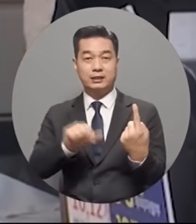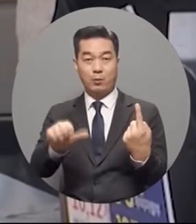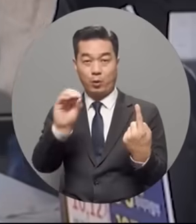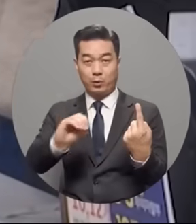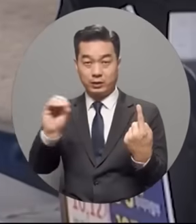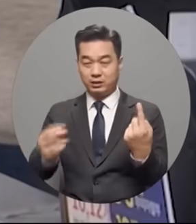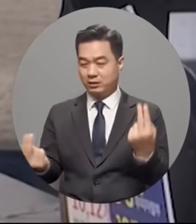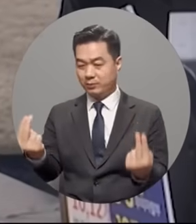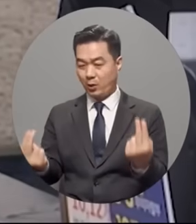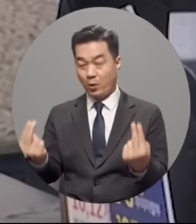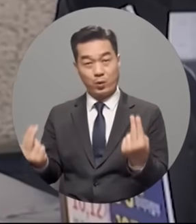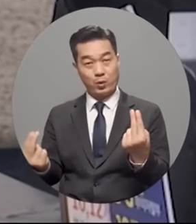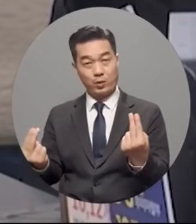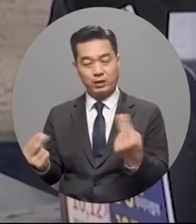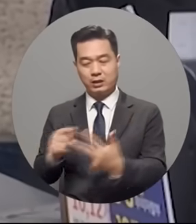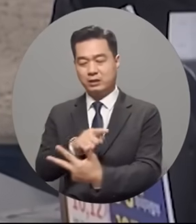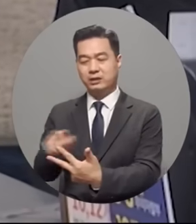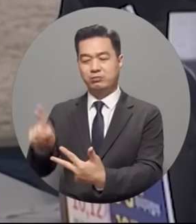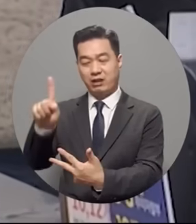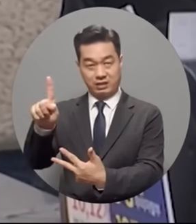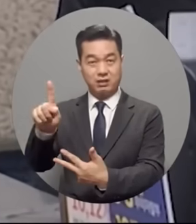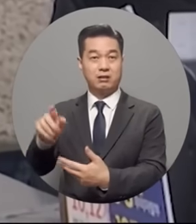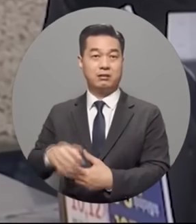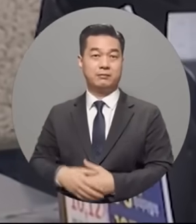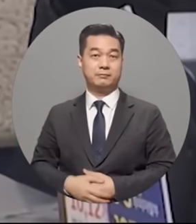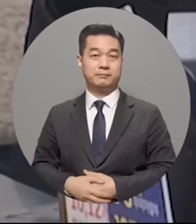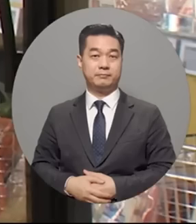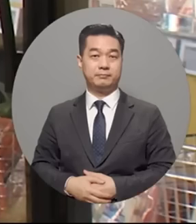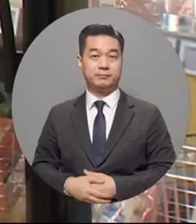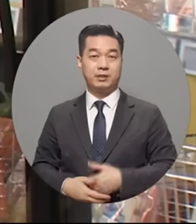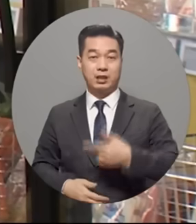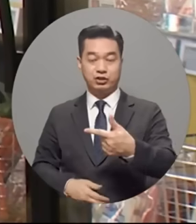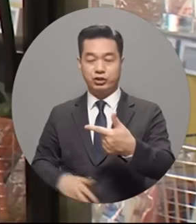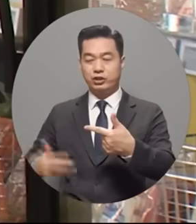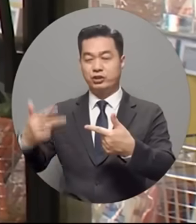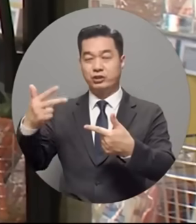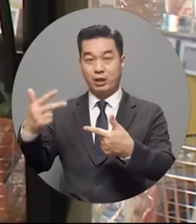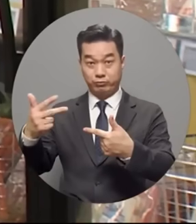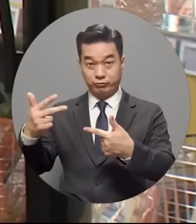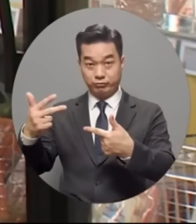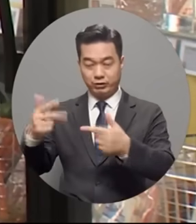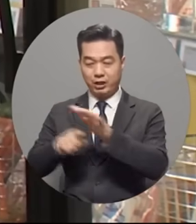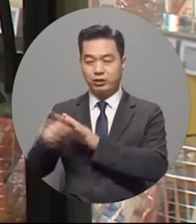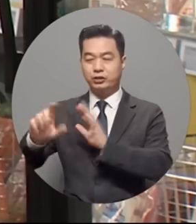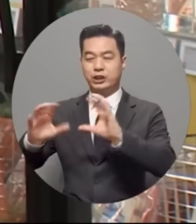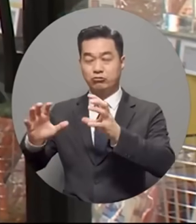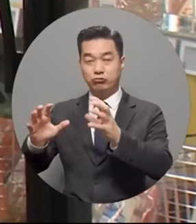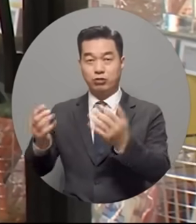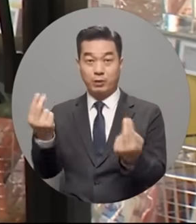OECD 회원국의 평균인 1.5%와 비교하면 7분의 1 수준이고, G7 선진국 평균치와